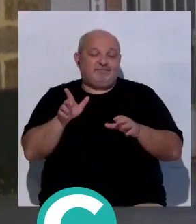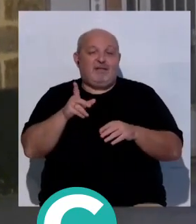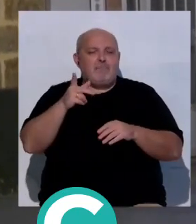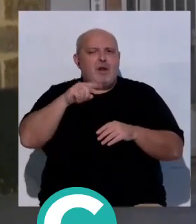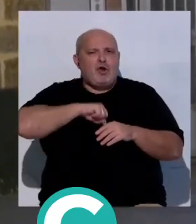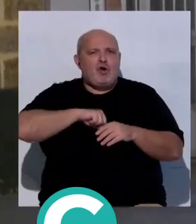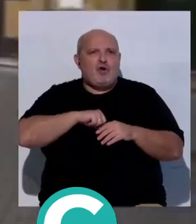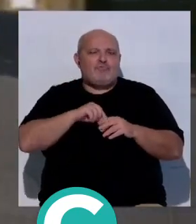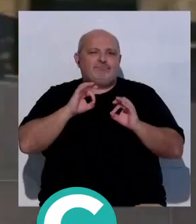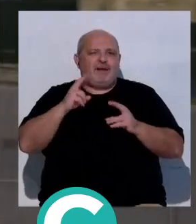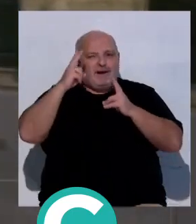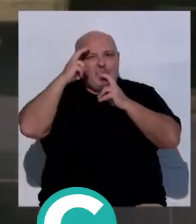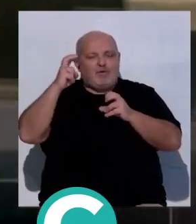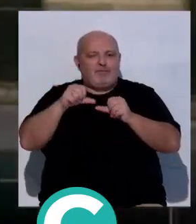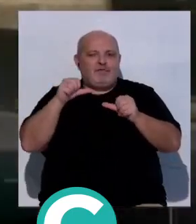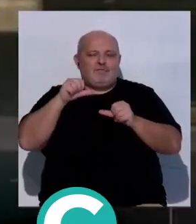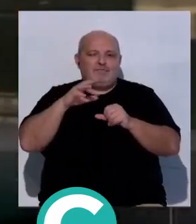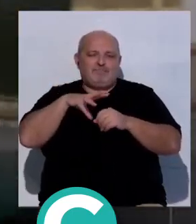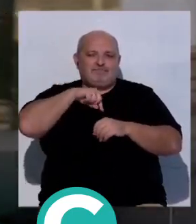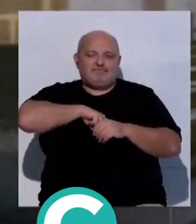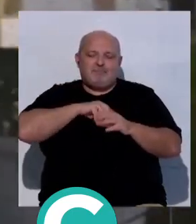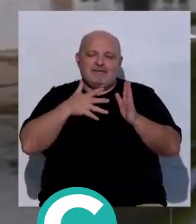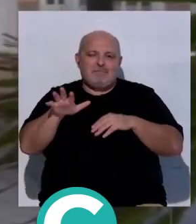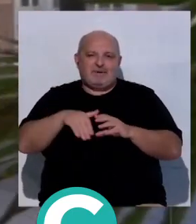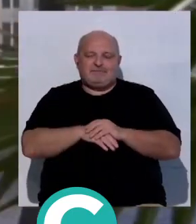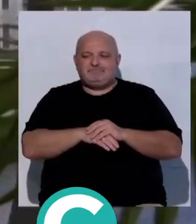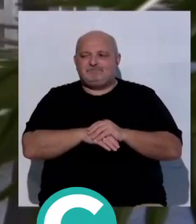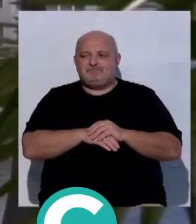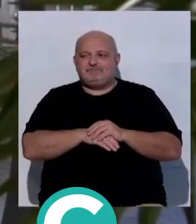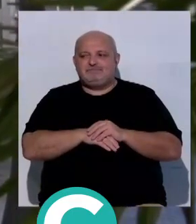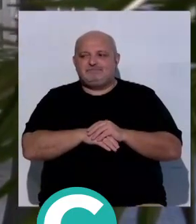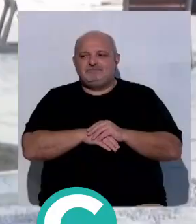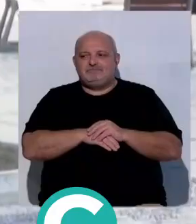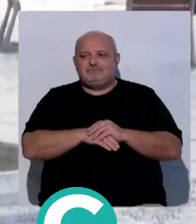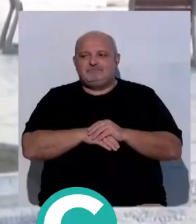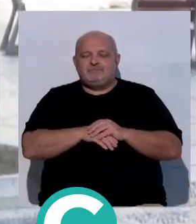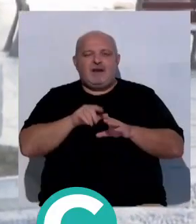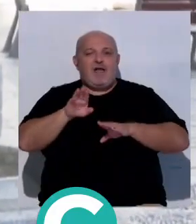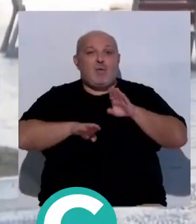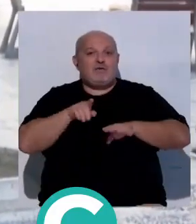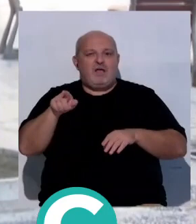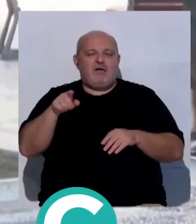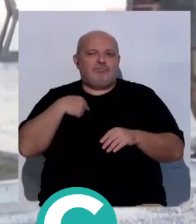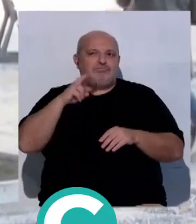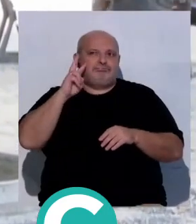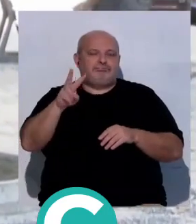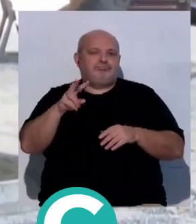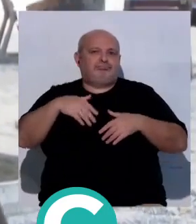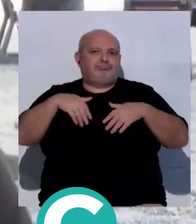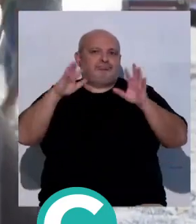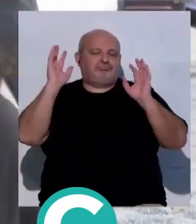y sobre todo su recuerdo nos quedará a todos para siempre la huella la vi yo nacer yo que sé no me